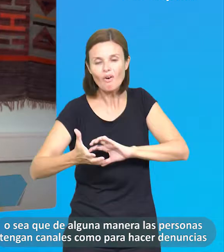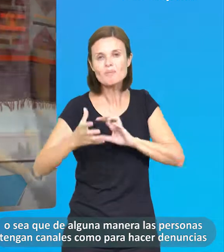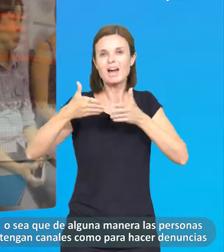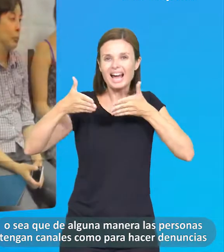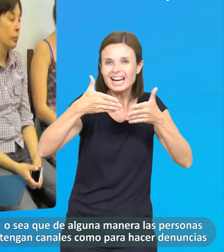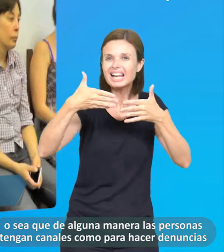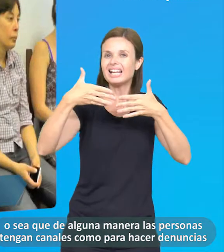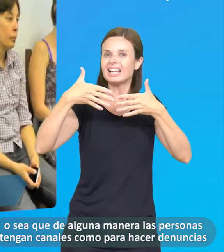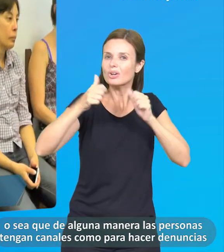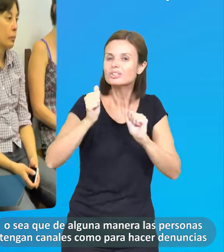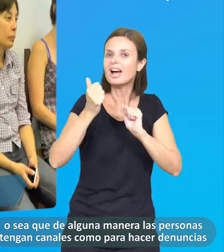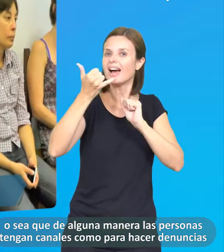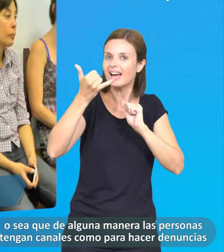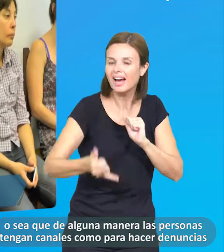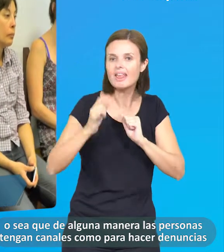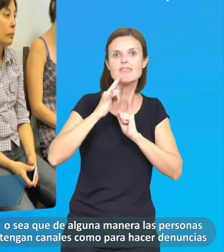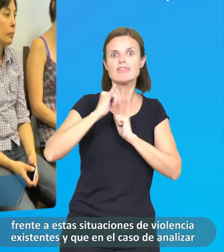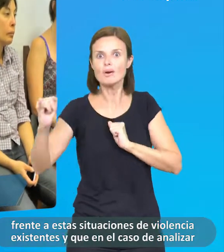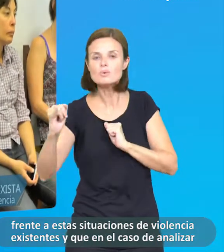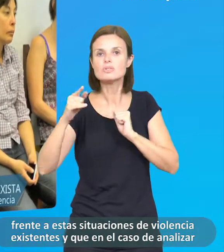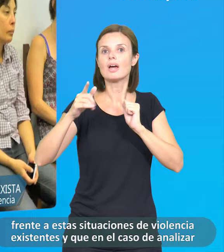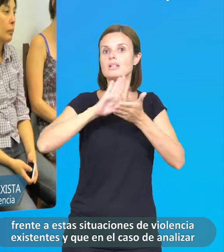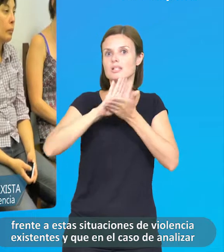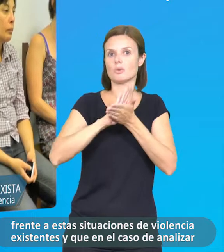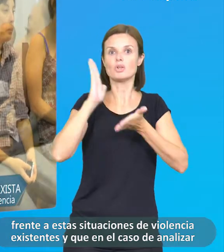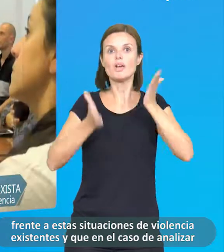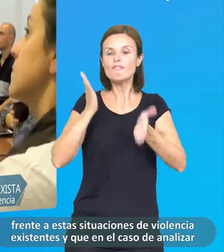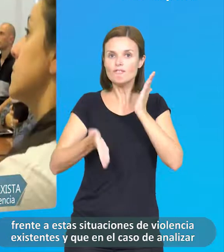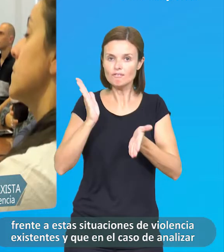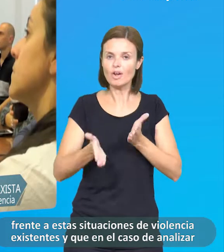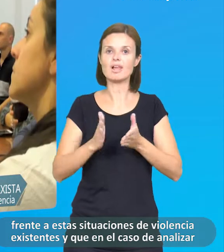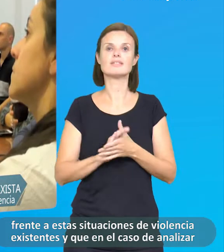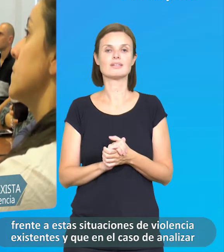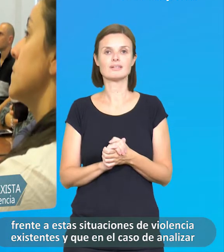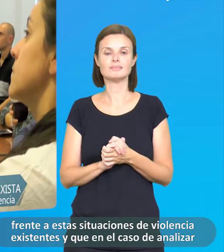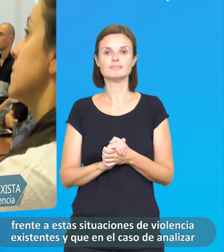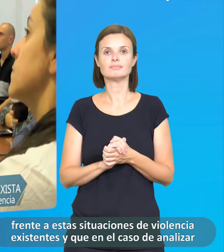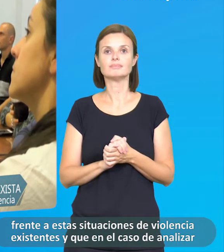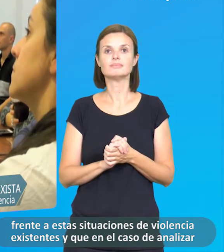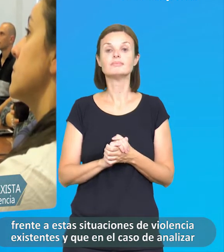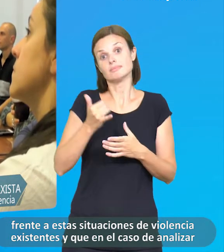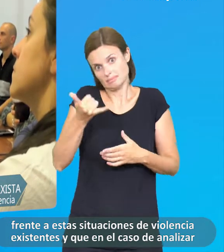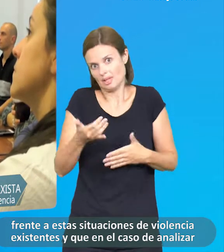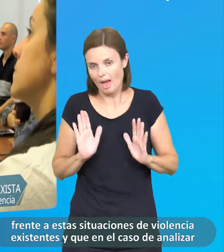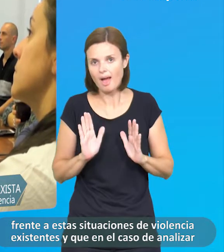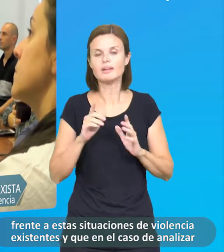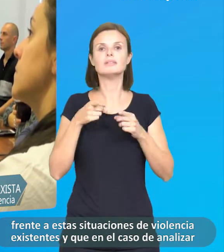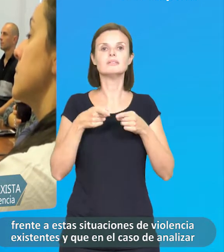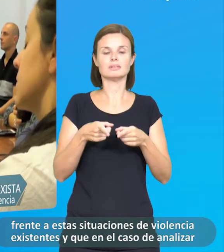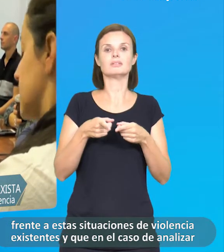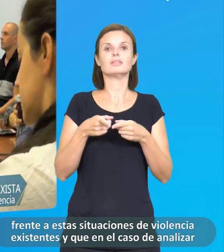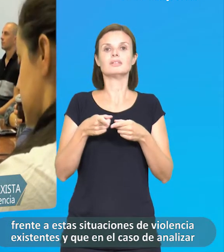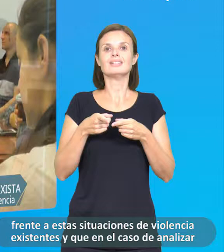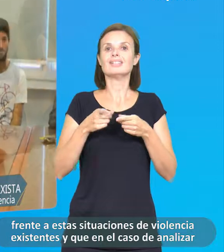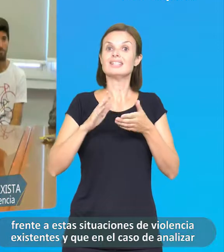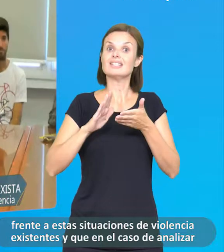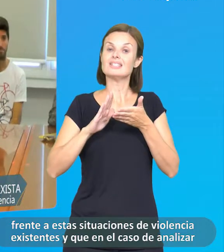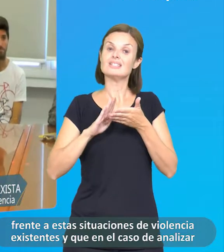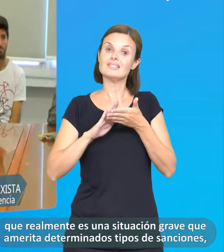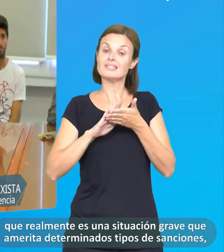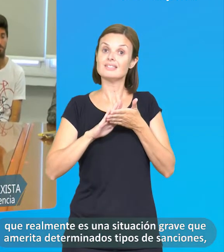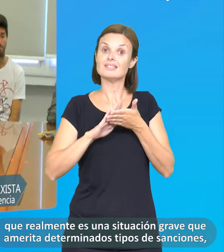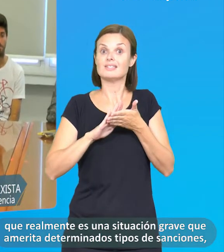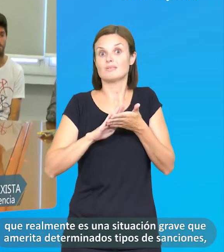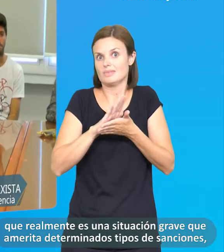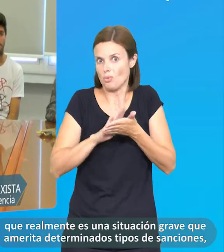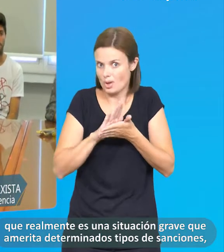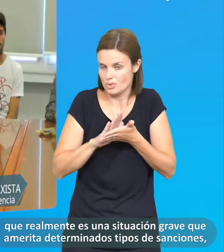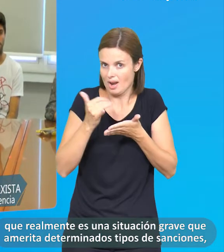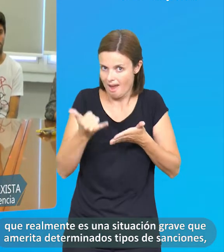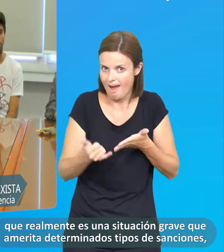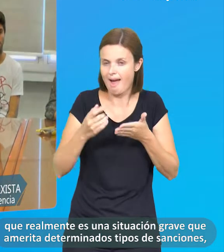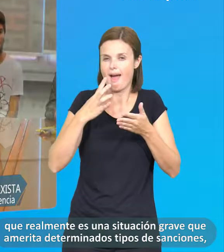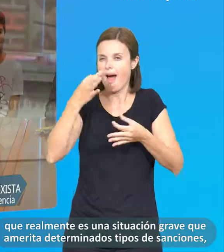para hacer denuncias frente a estas situaciones de violencia, existentes y en el caso de analizar